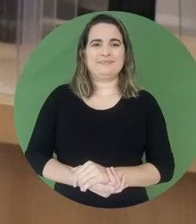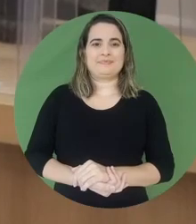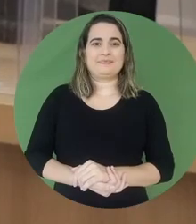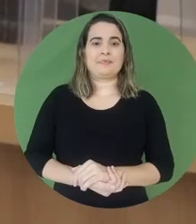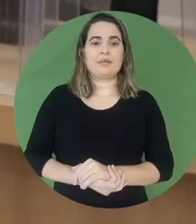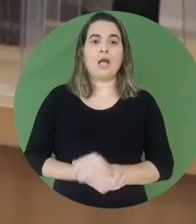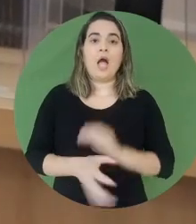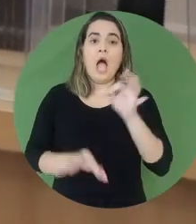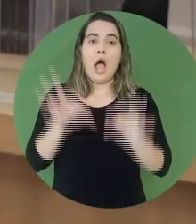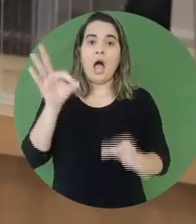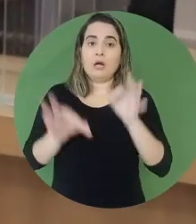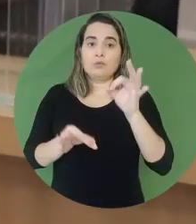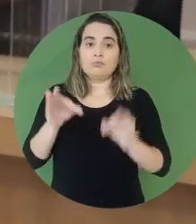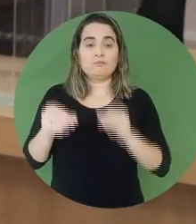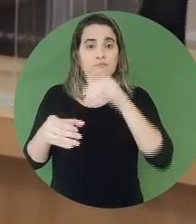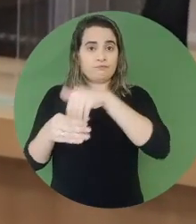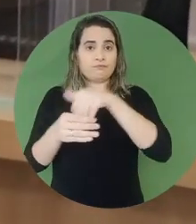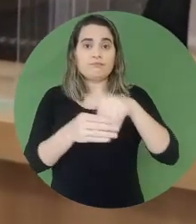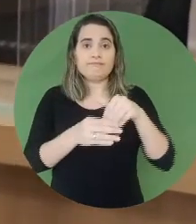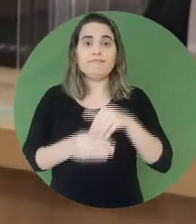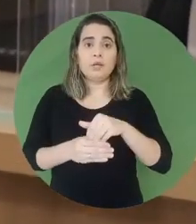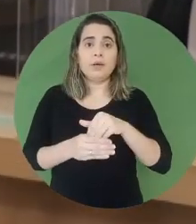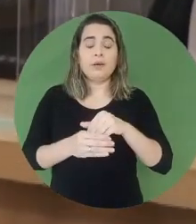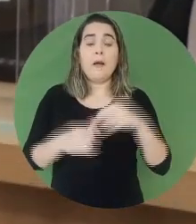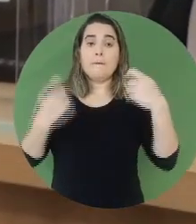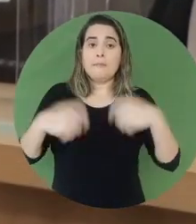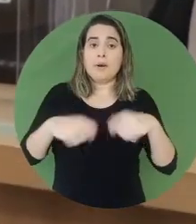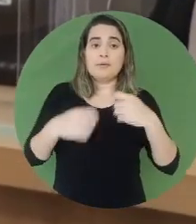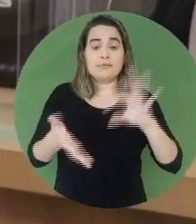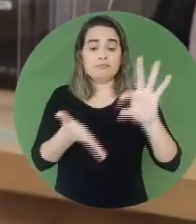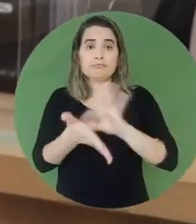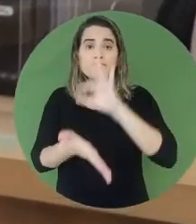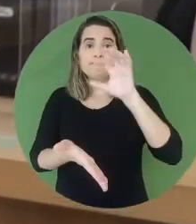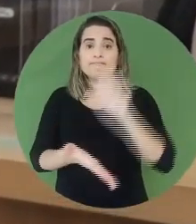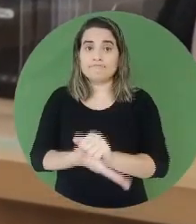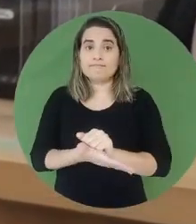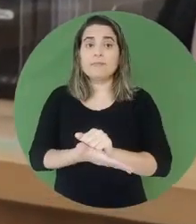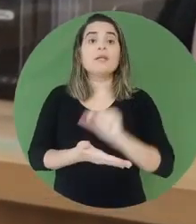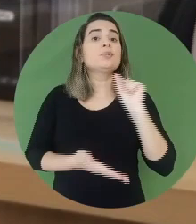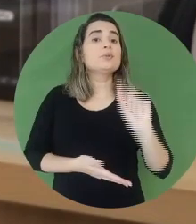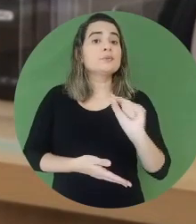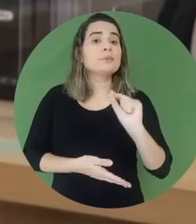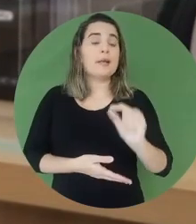A Justiça Eleitoral está cadastrando voluntários para trabalhar como mesário no dia das Eleições.